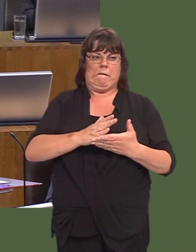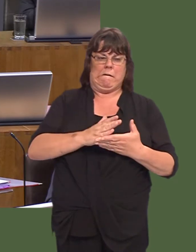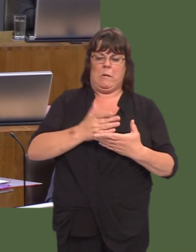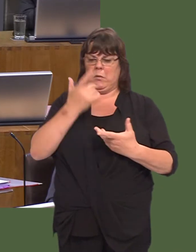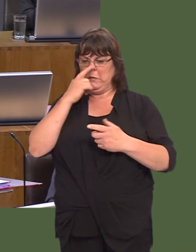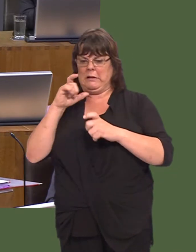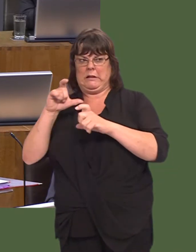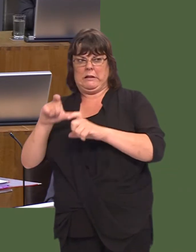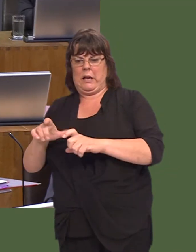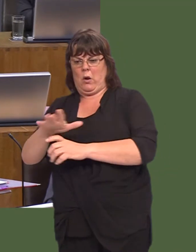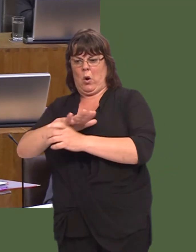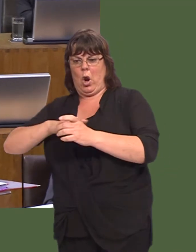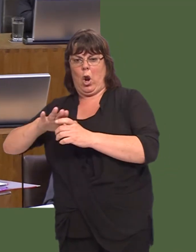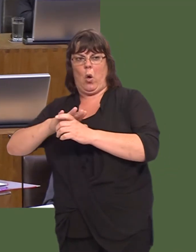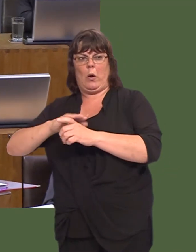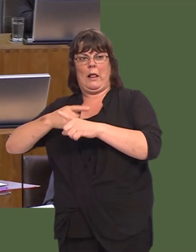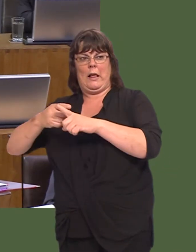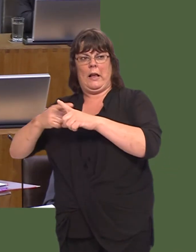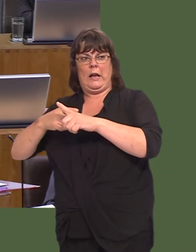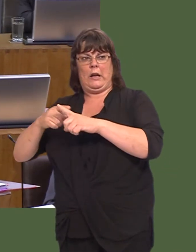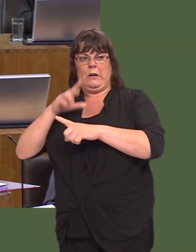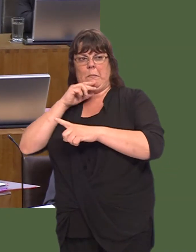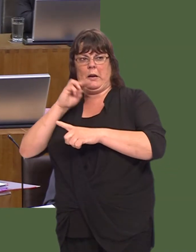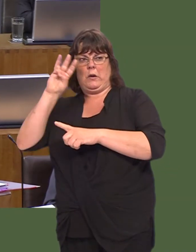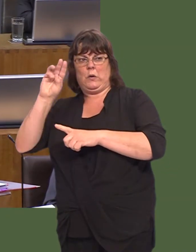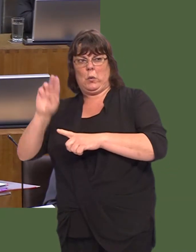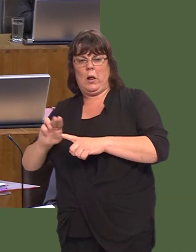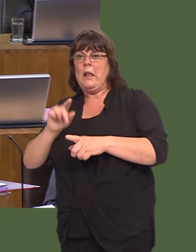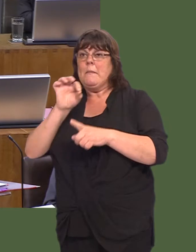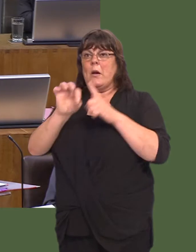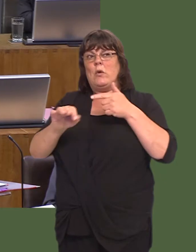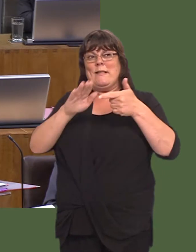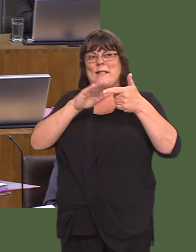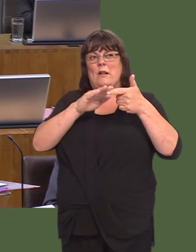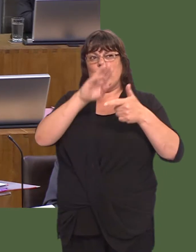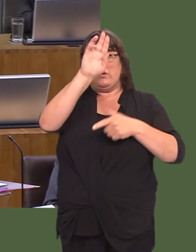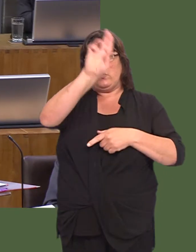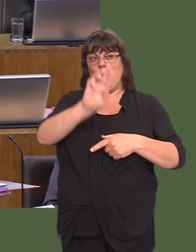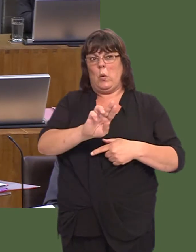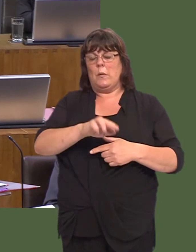Wrth gwrs, mae hynnyín rhan oír ystyriaeth yr ydym niín ei rhoi iír cynlluniau strategol sydd gan awdurdodau lleol.